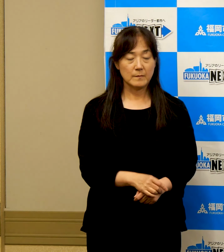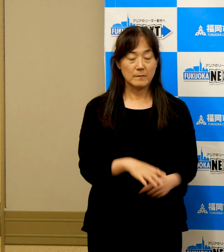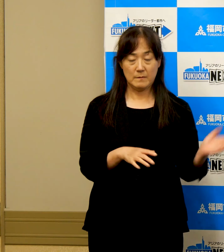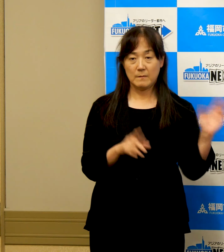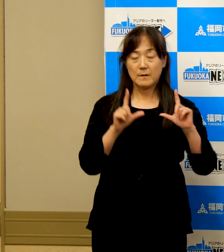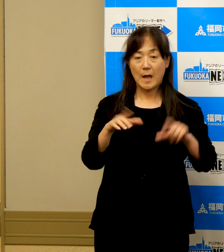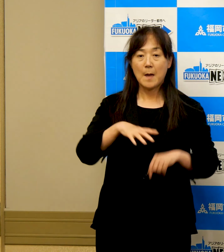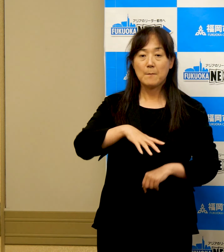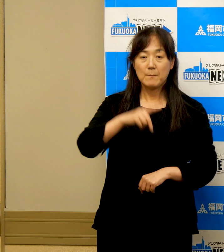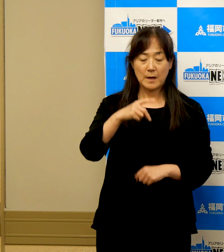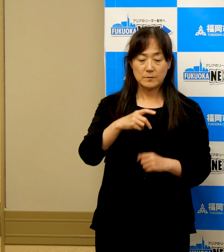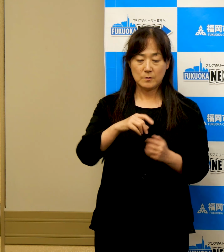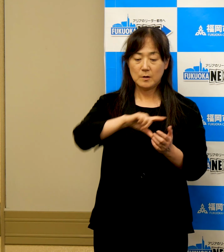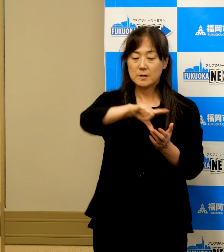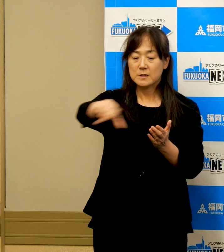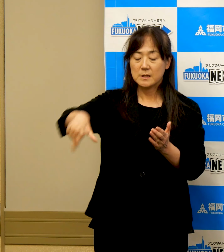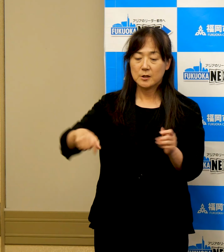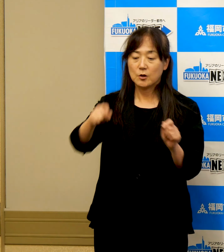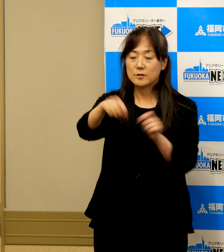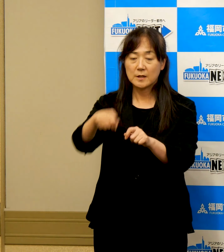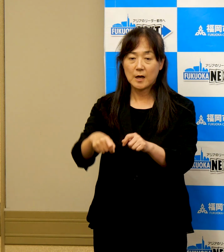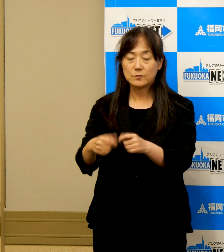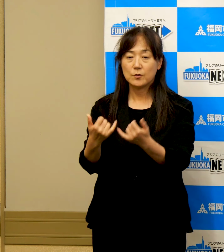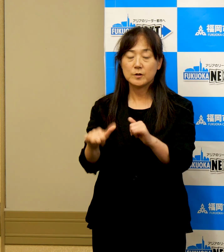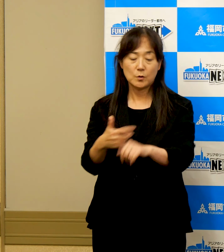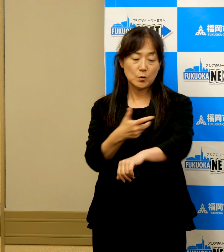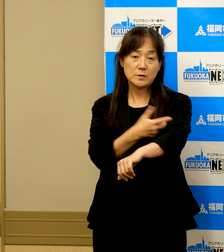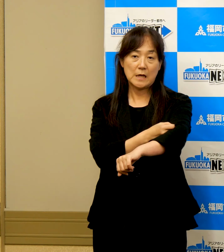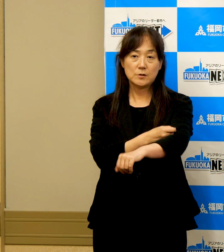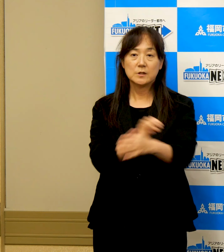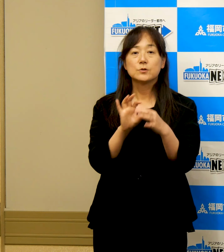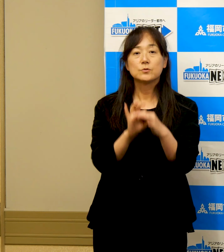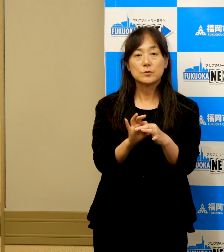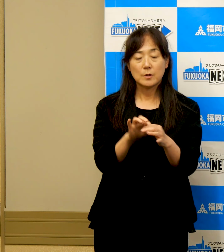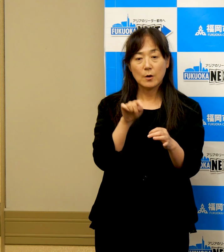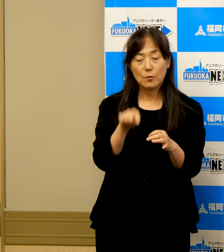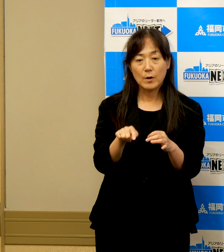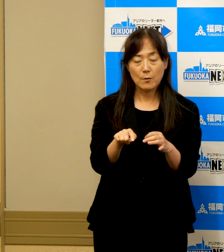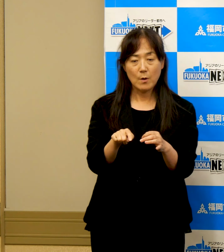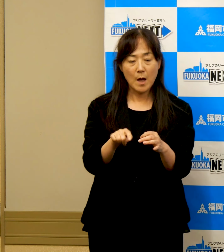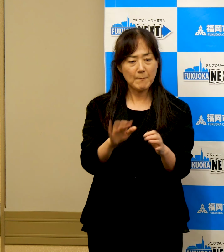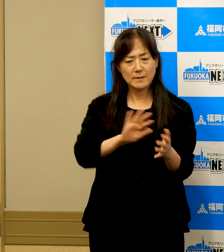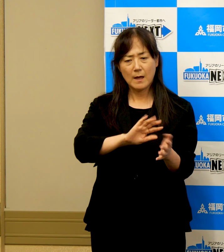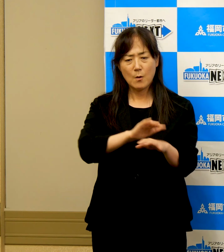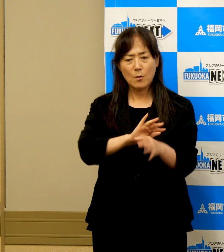まず 近隣自治体の受け入れということについては これもまさに フェーズがまた変わればということだと思います